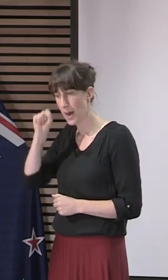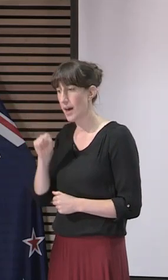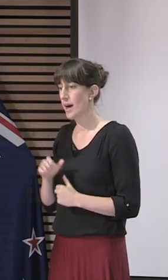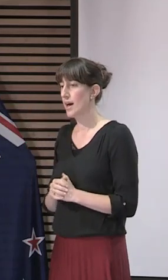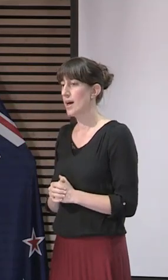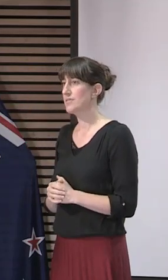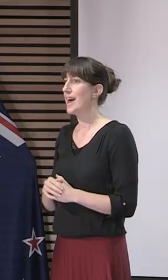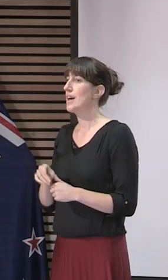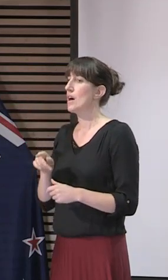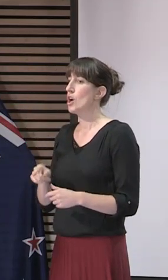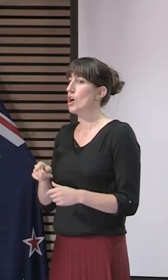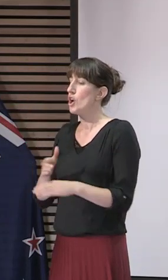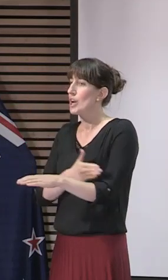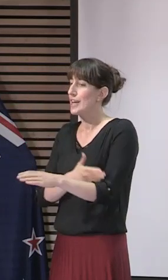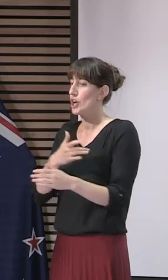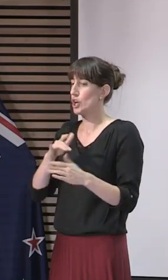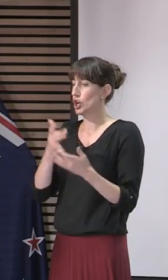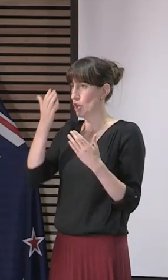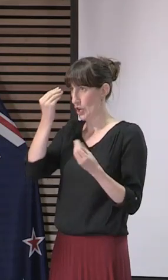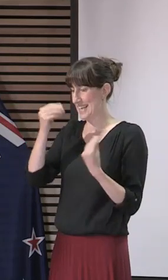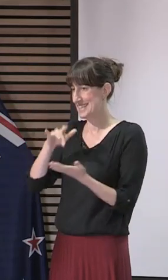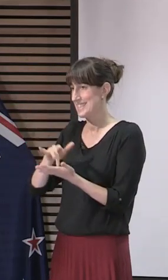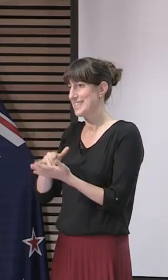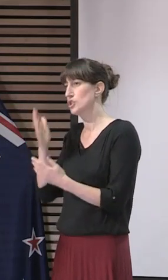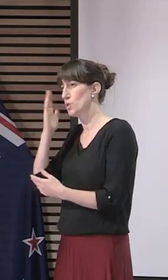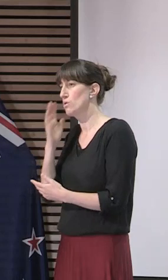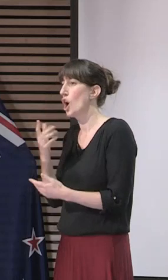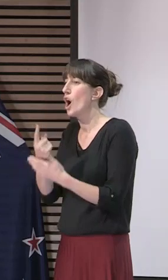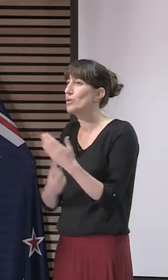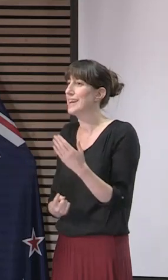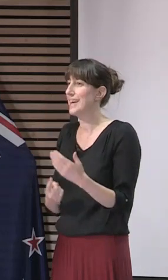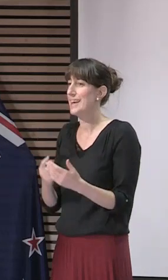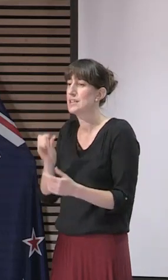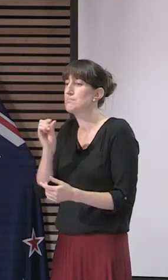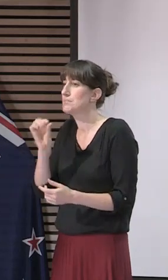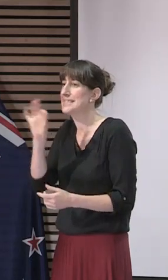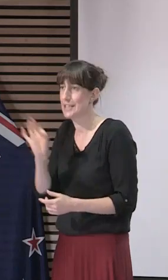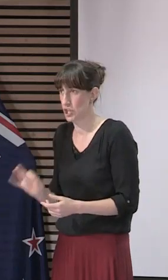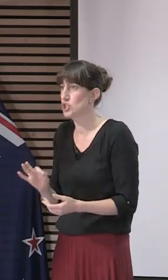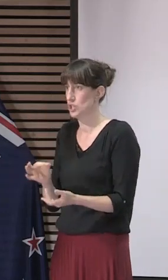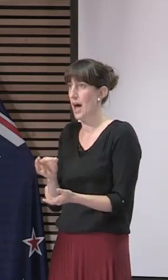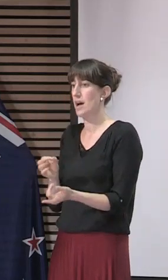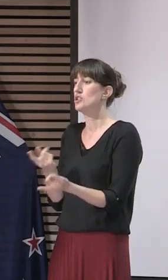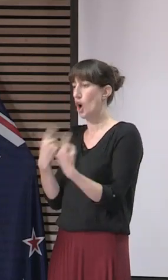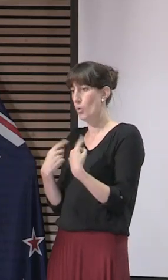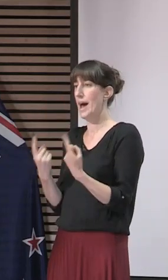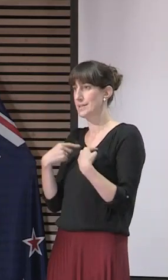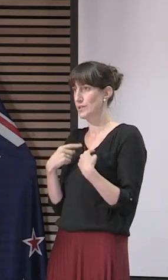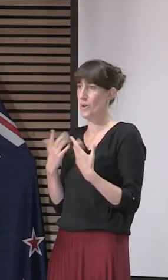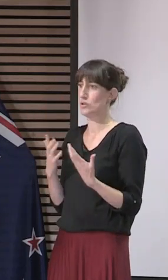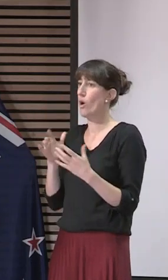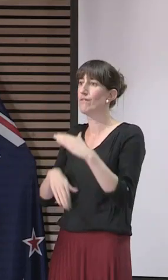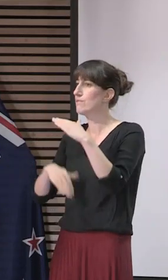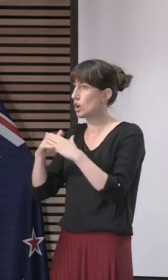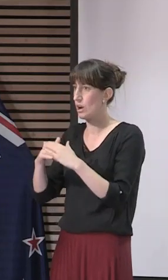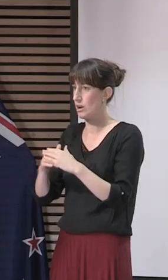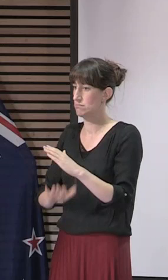ana tenei 34% haerere ki te ECE